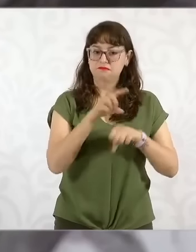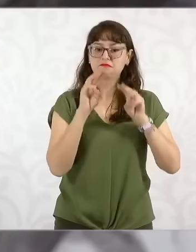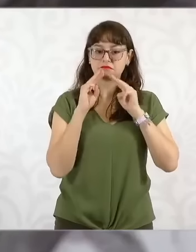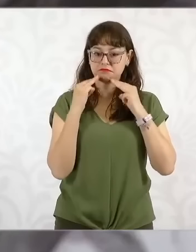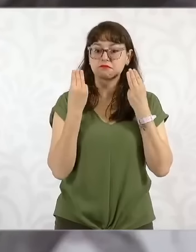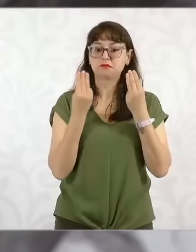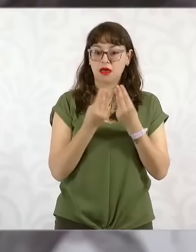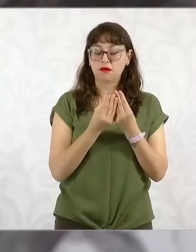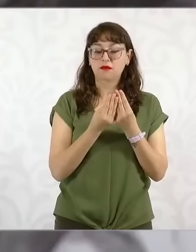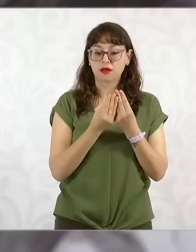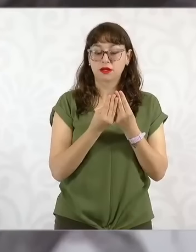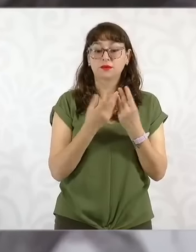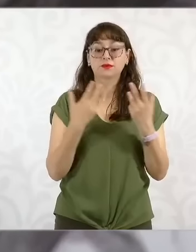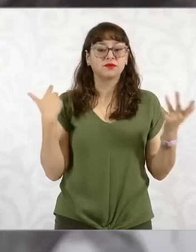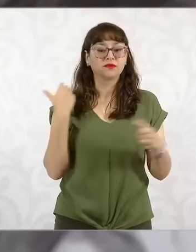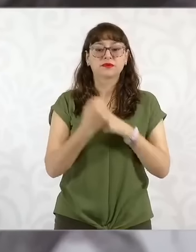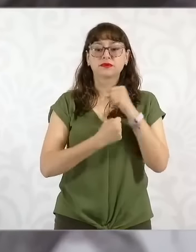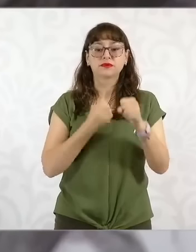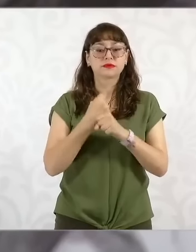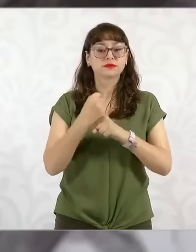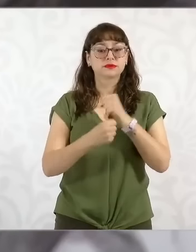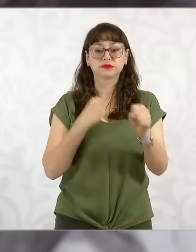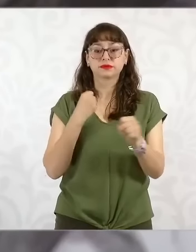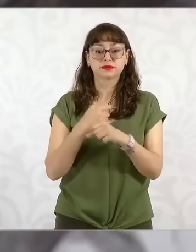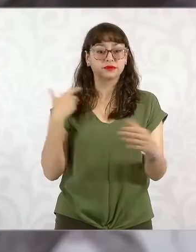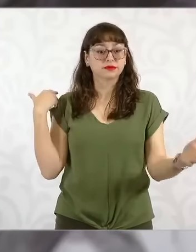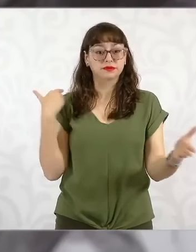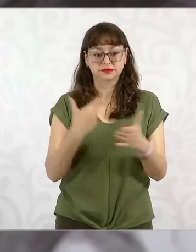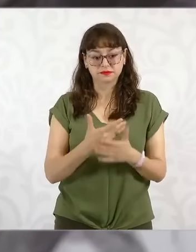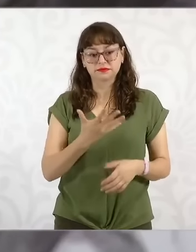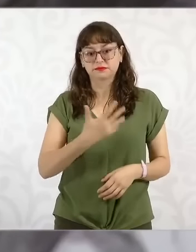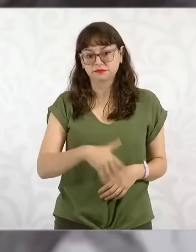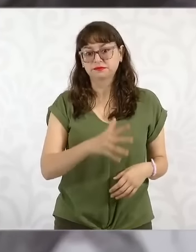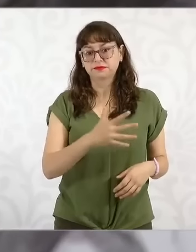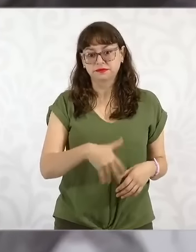y ha sido considerado durante años como un operador relevante de este grupo criminal.